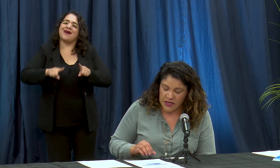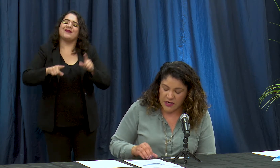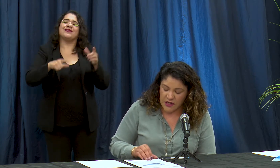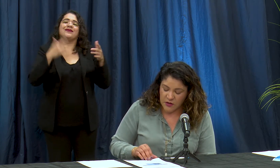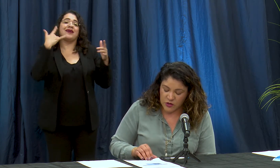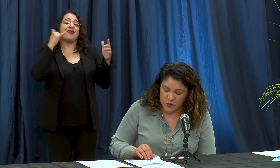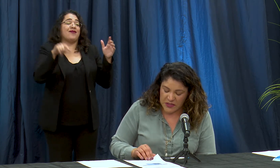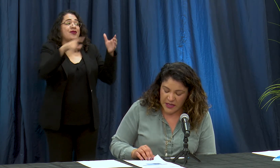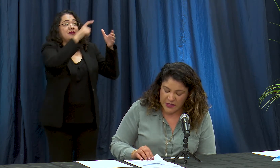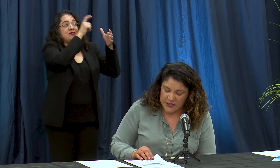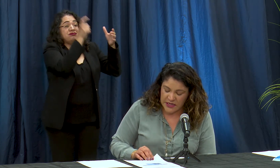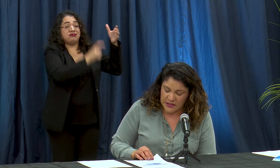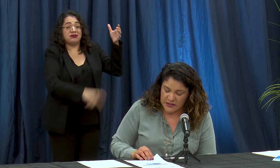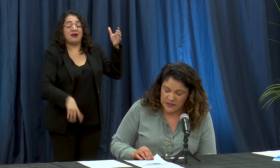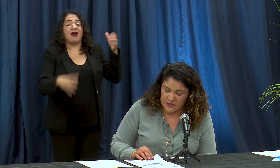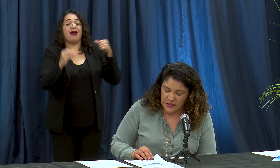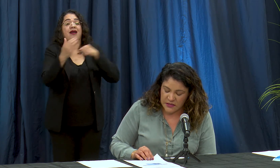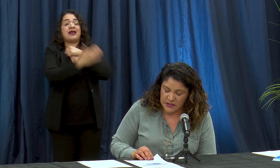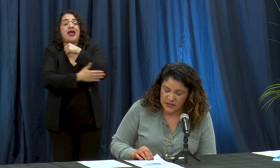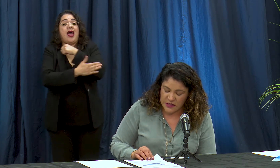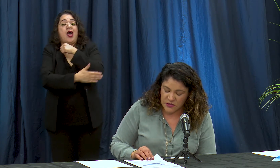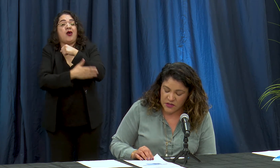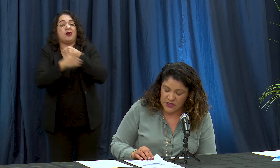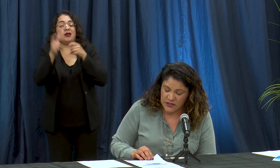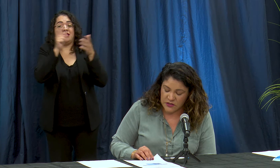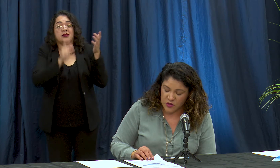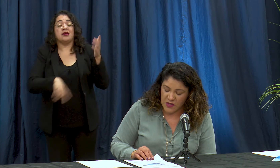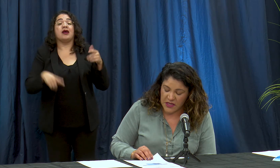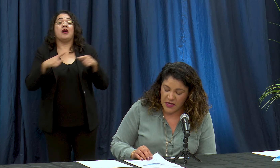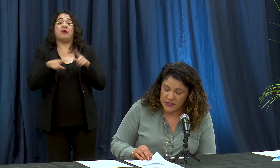quiere que los hospitals y las in stossel instalaciones de atencion medica